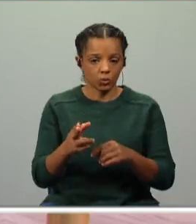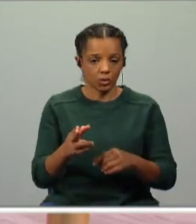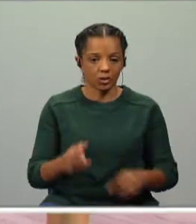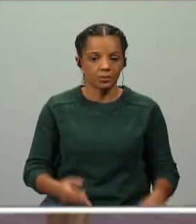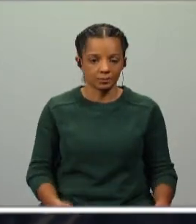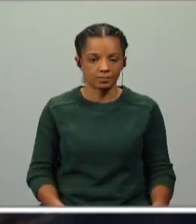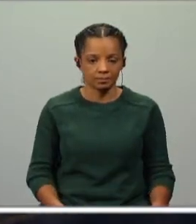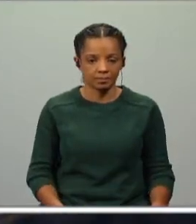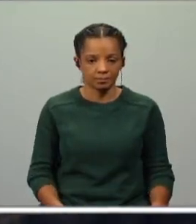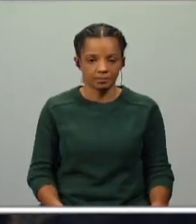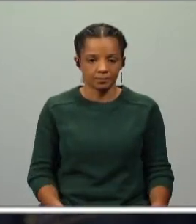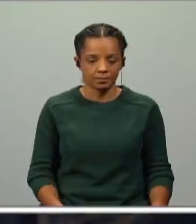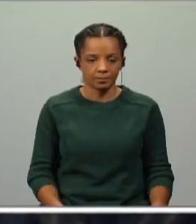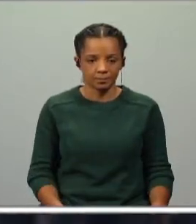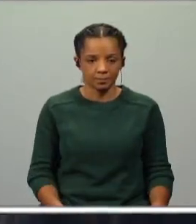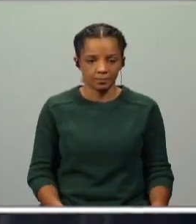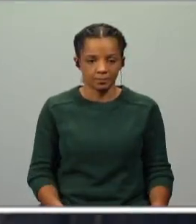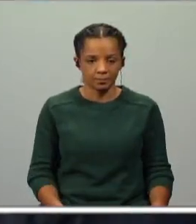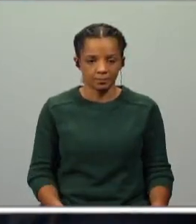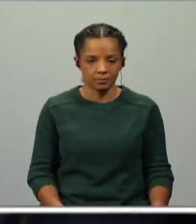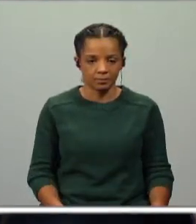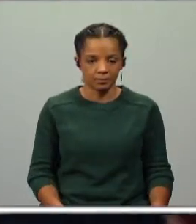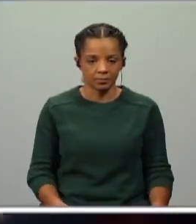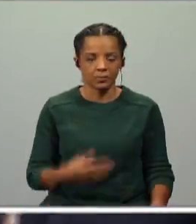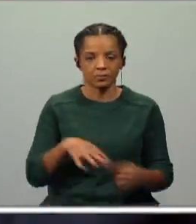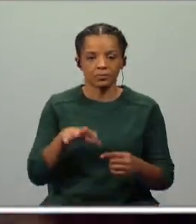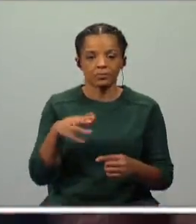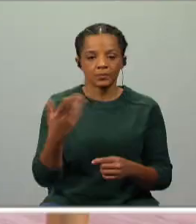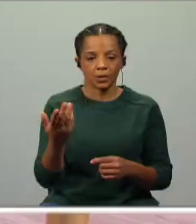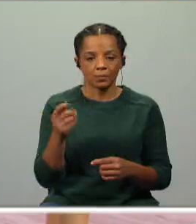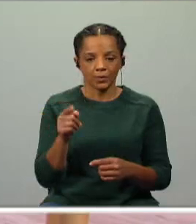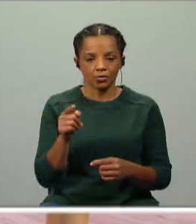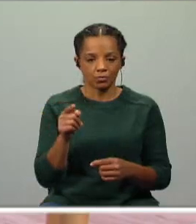que não sejam perigosas para vocês. Portanto isto facilmente